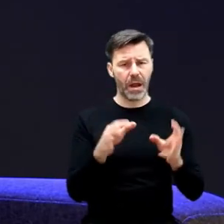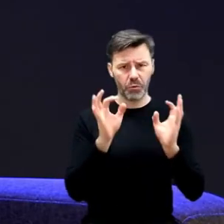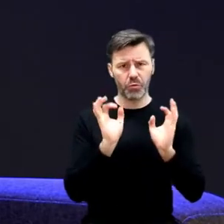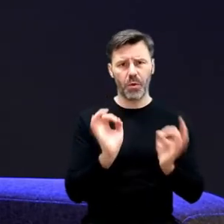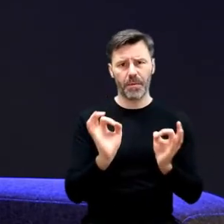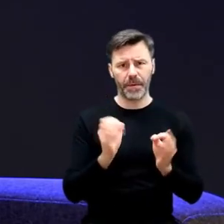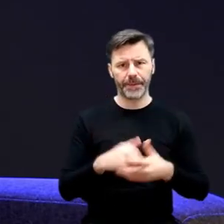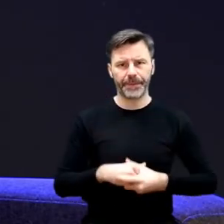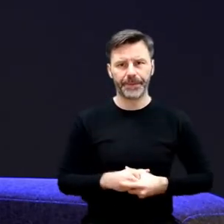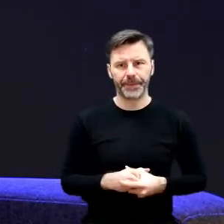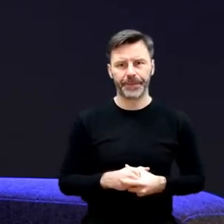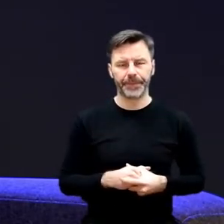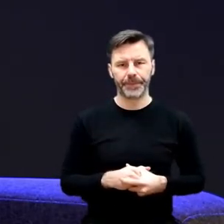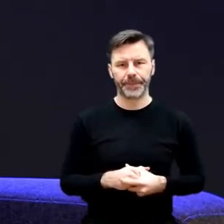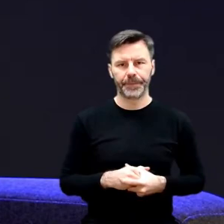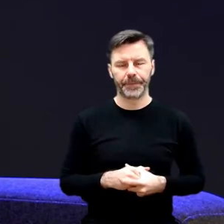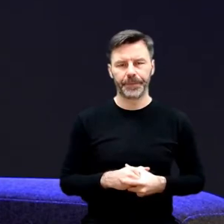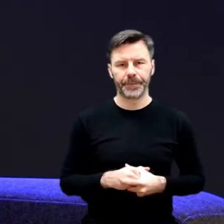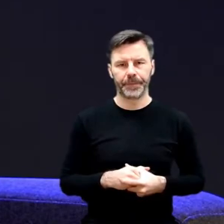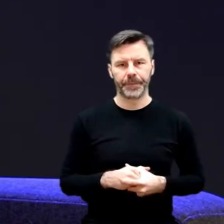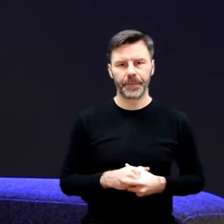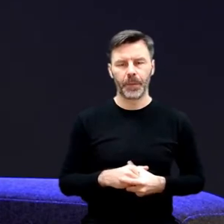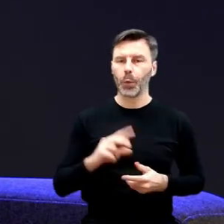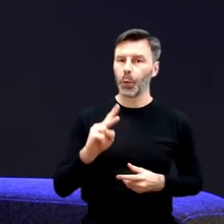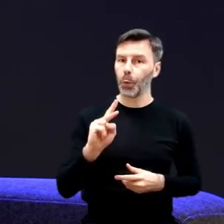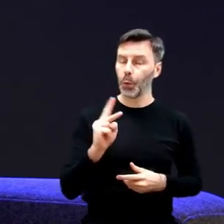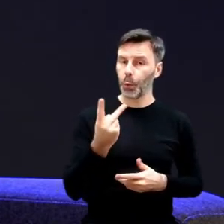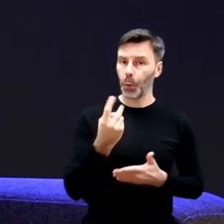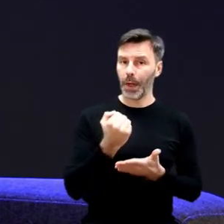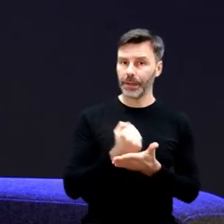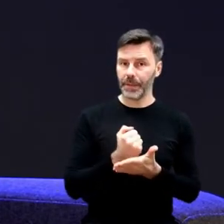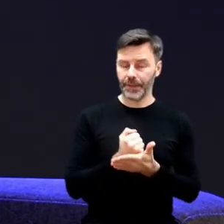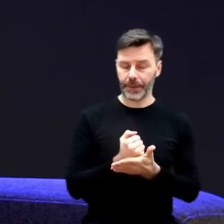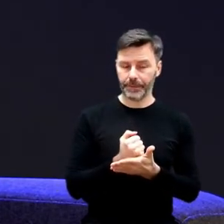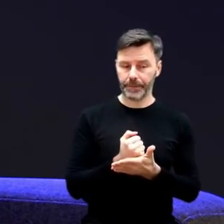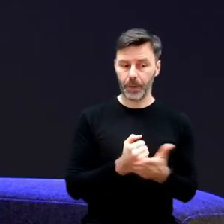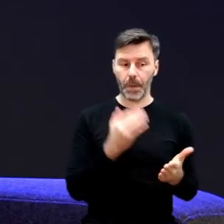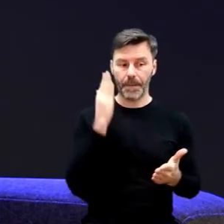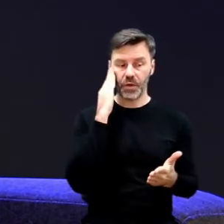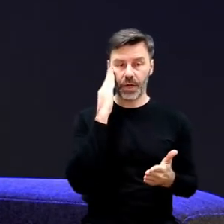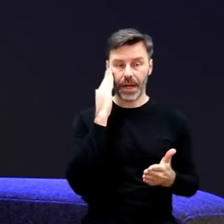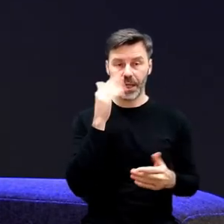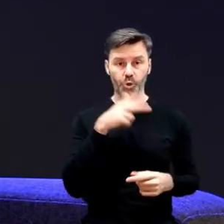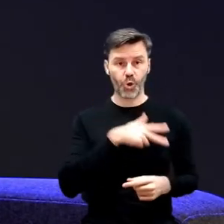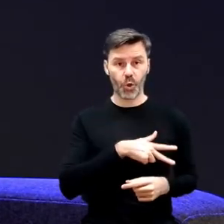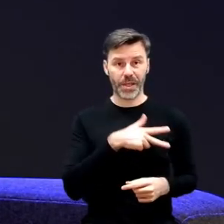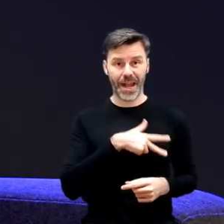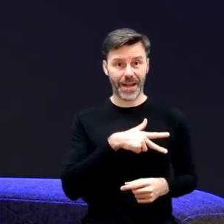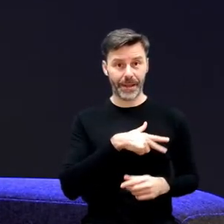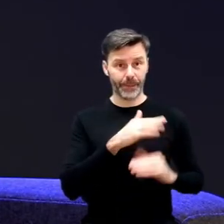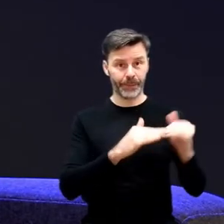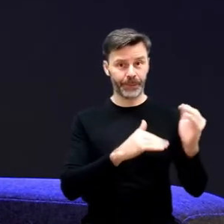I druga rzecz, o czym mówię, my nie budujemy mieszkań socjalnych, tylko budujemy, zawsze powtarzaliśmy to,